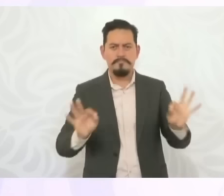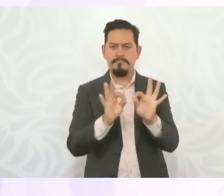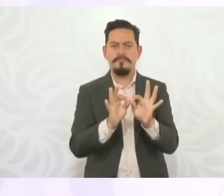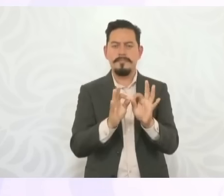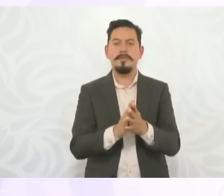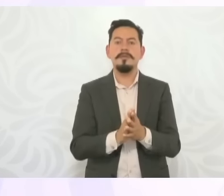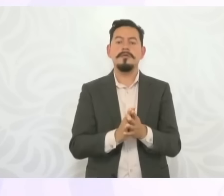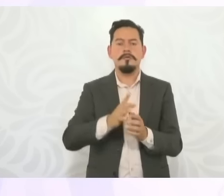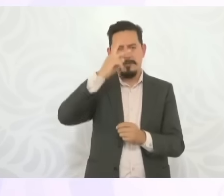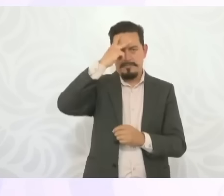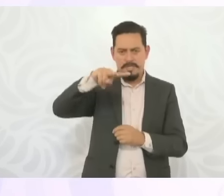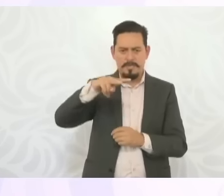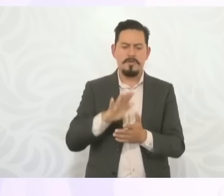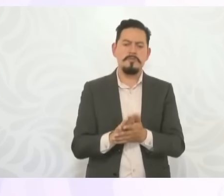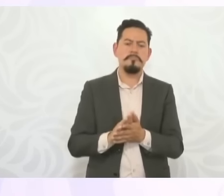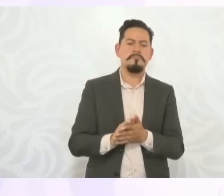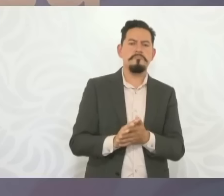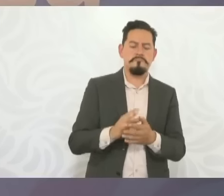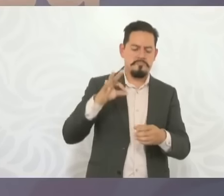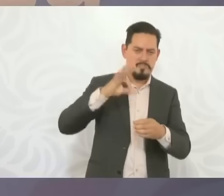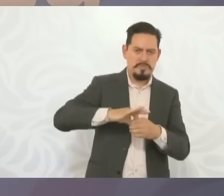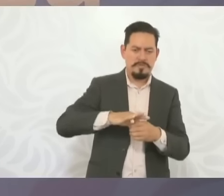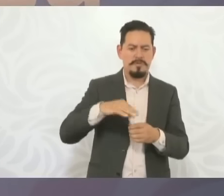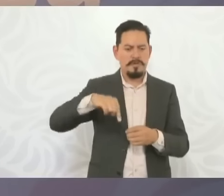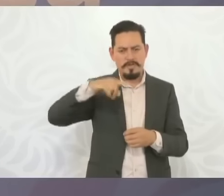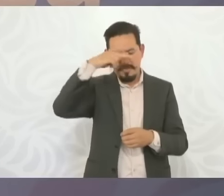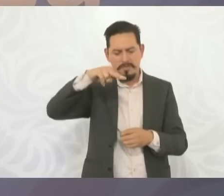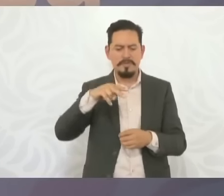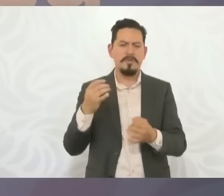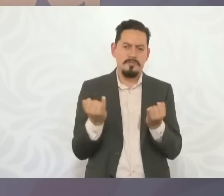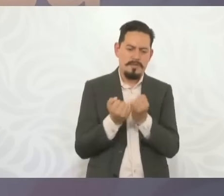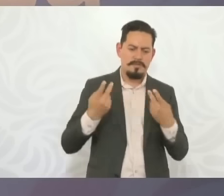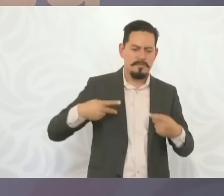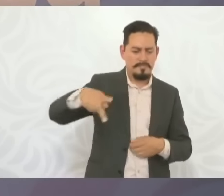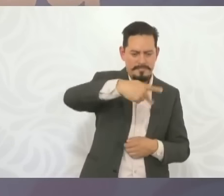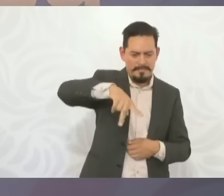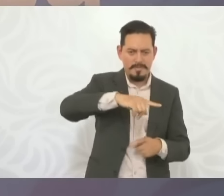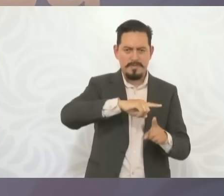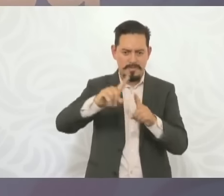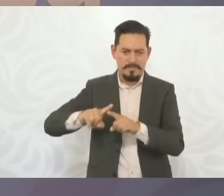El México democrático que tenemos y su pueblo hace rato que estaban reclamando la altura de